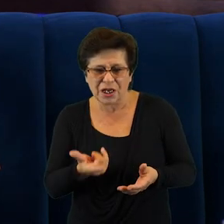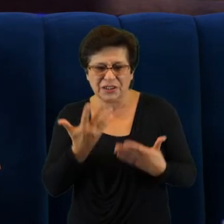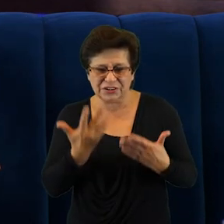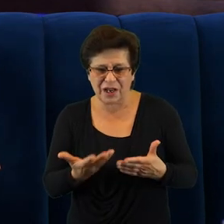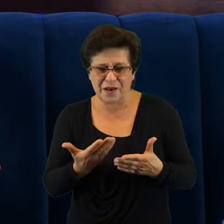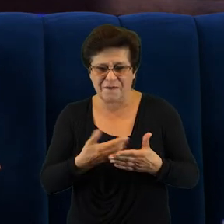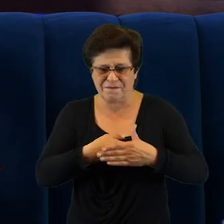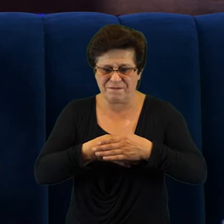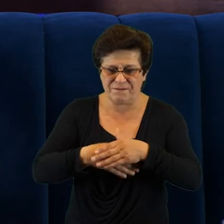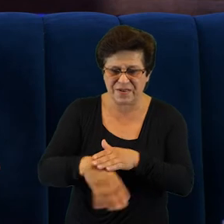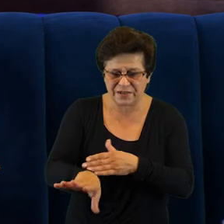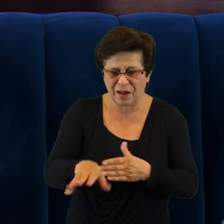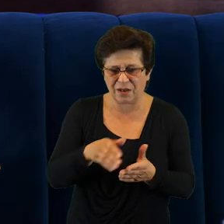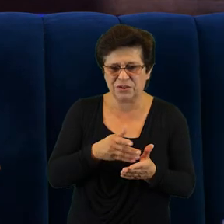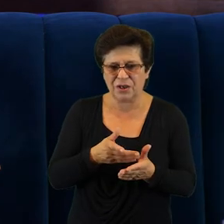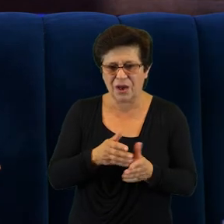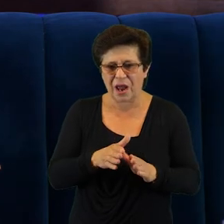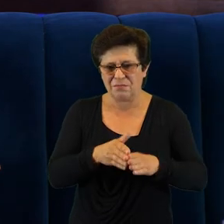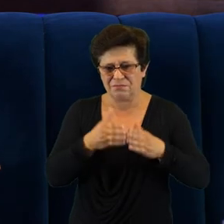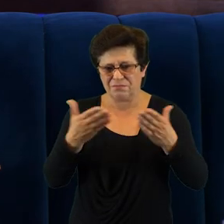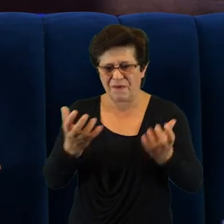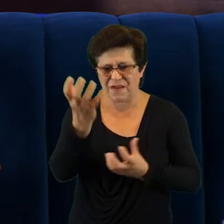"Wiadomości Literackich", 1935 rok,